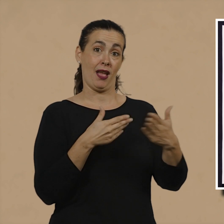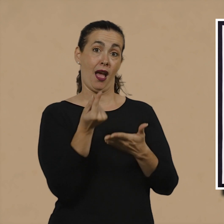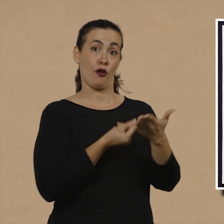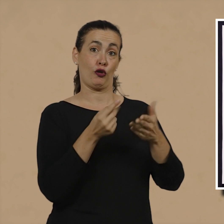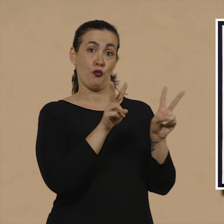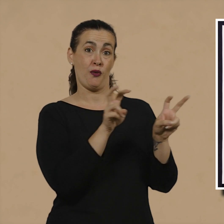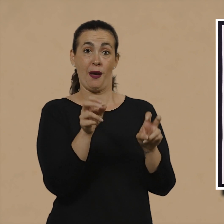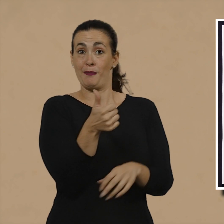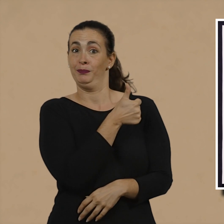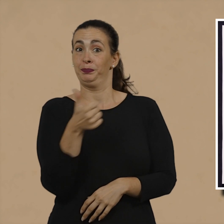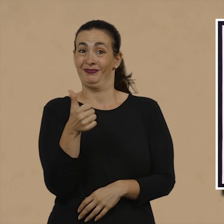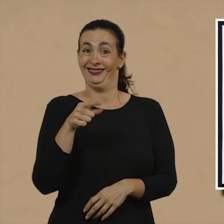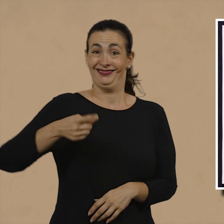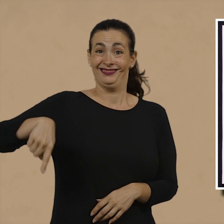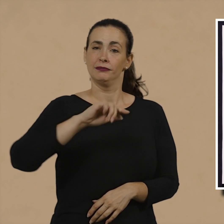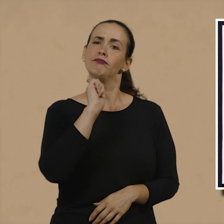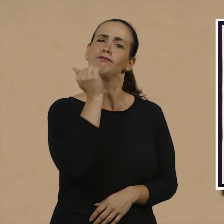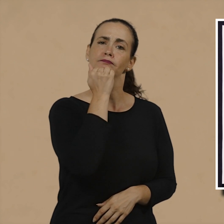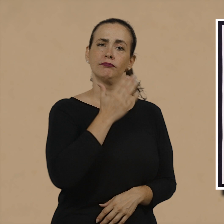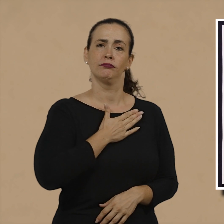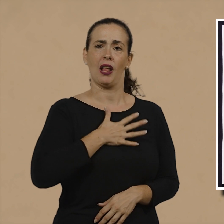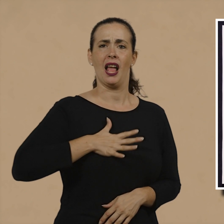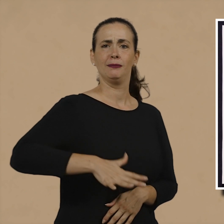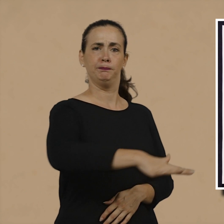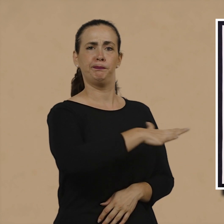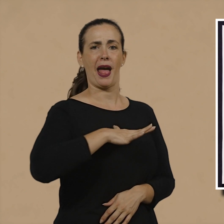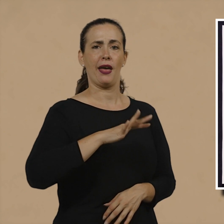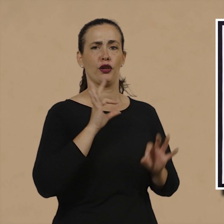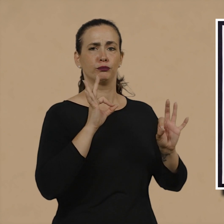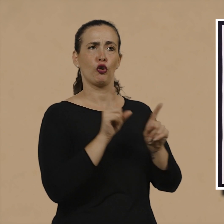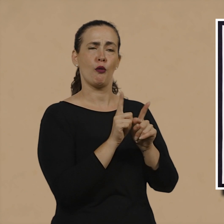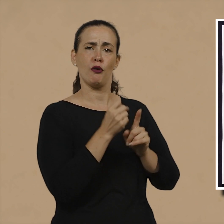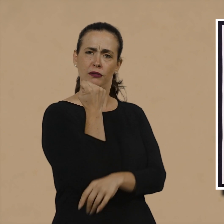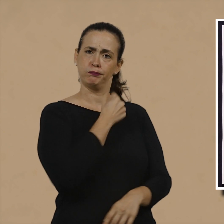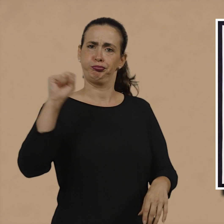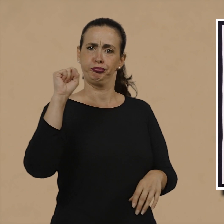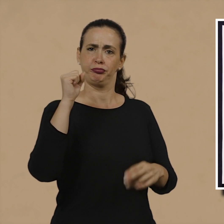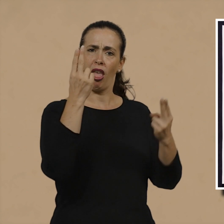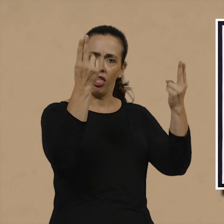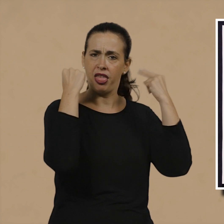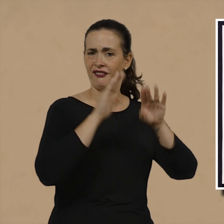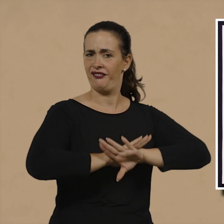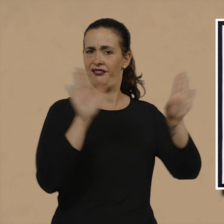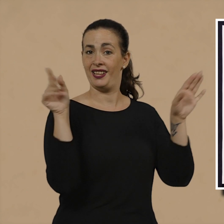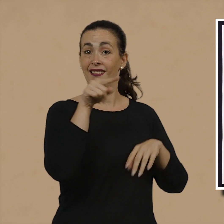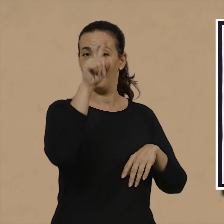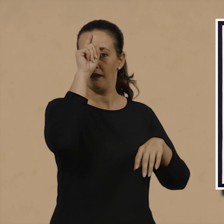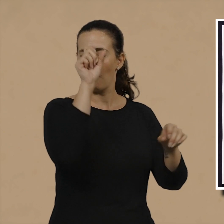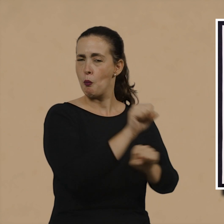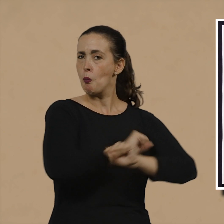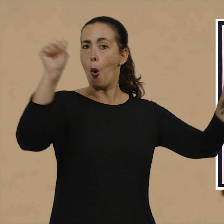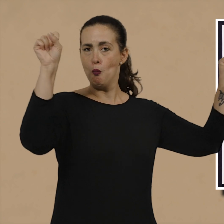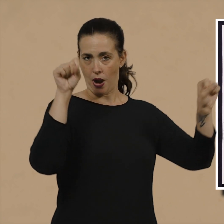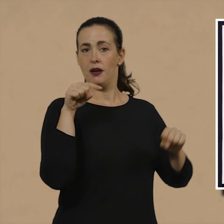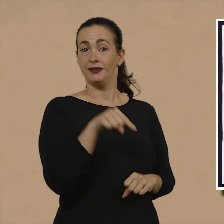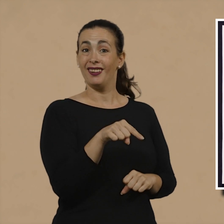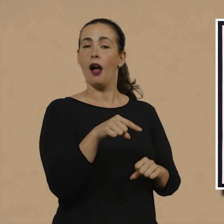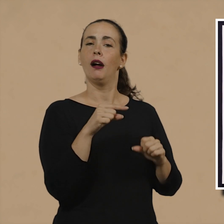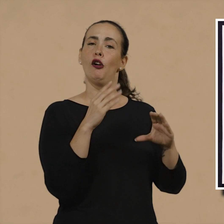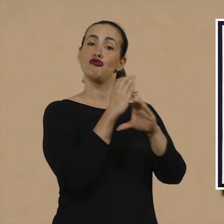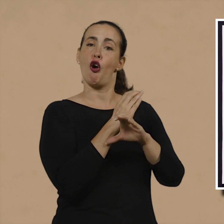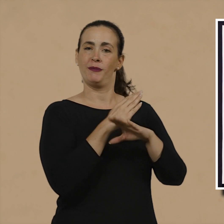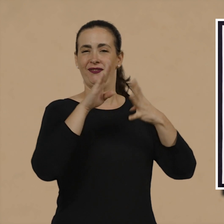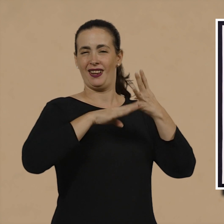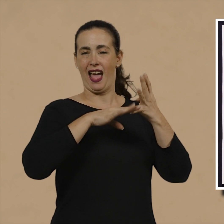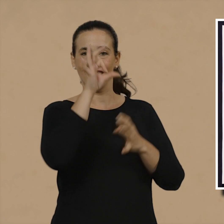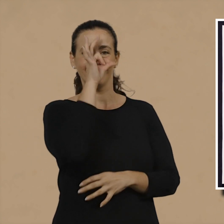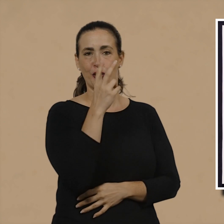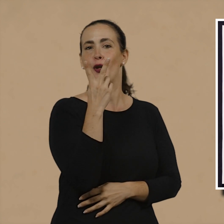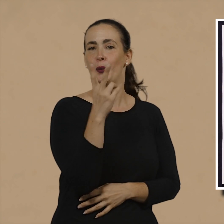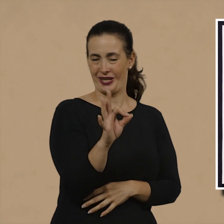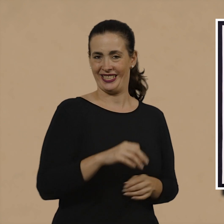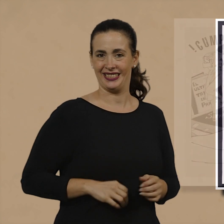des d’una acció transgressora en l’anomenat boom del còmic a final del segle xx.